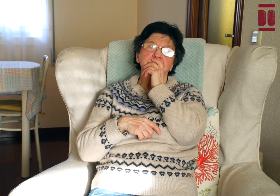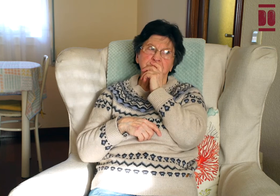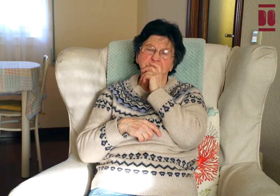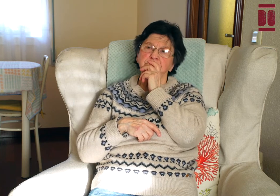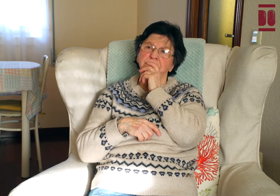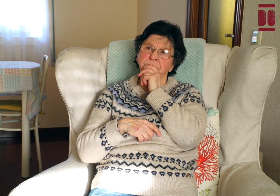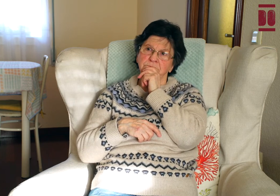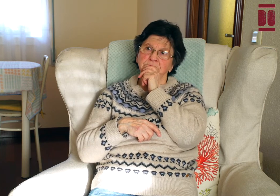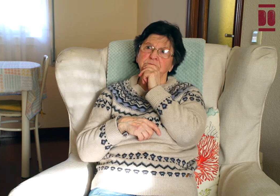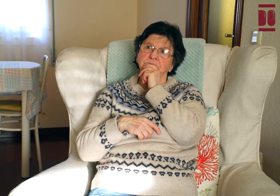Hum. Sí. Sí.